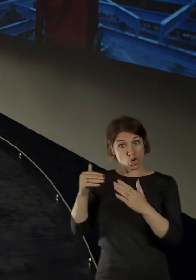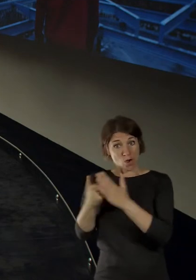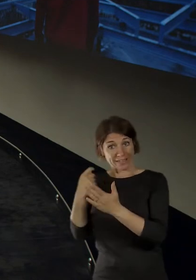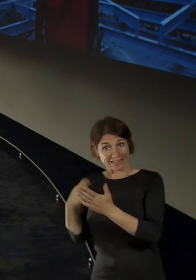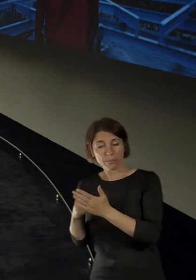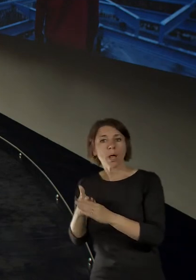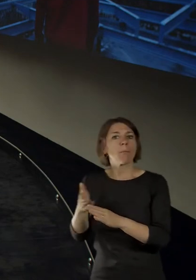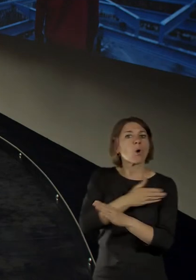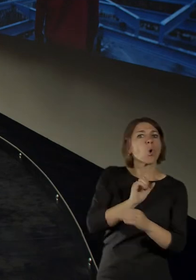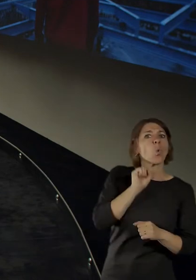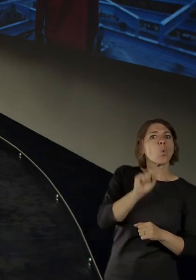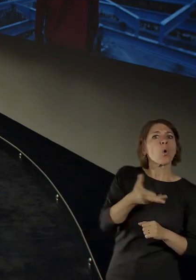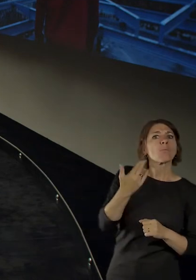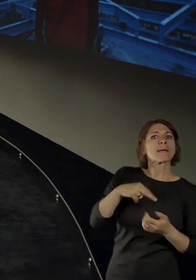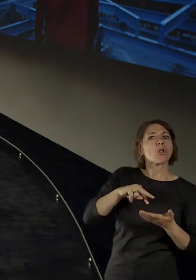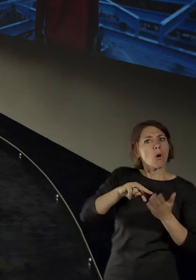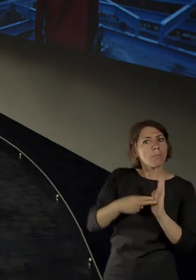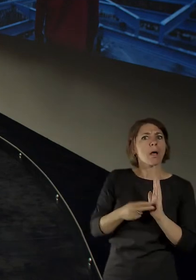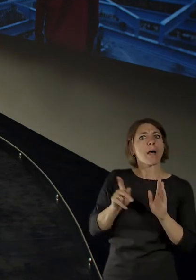doteď stabilizované zástavby?